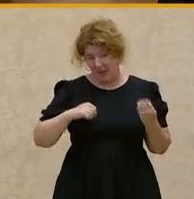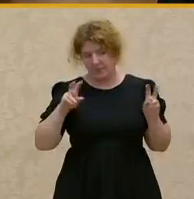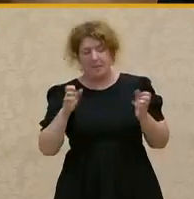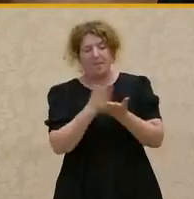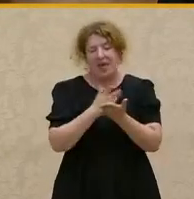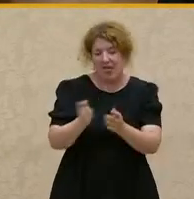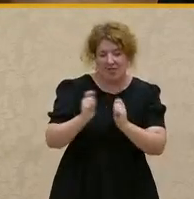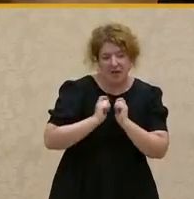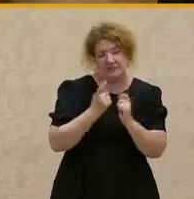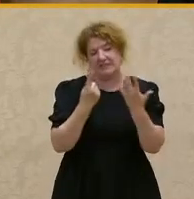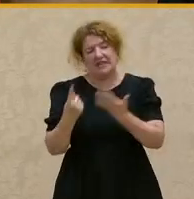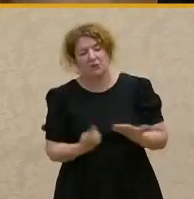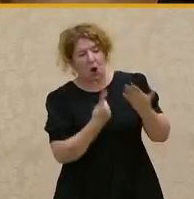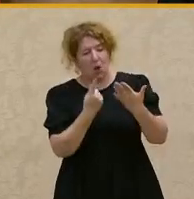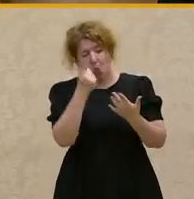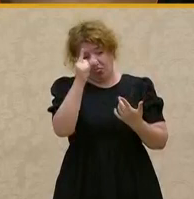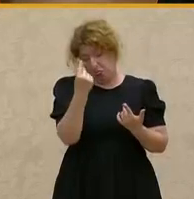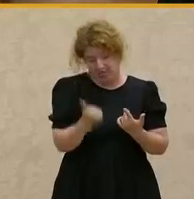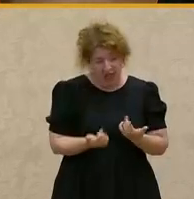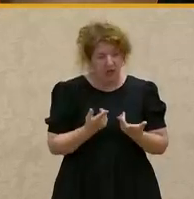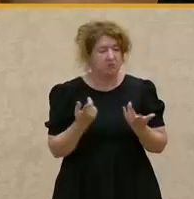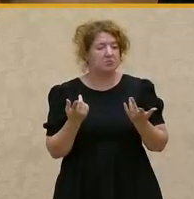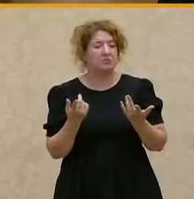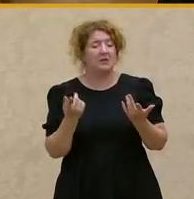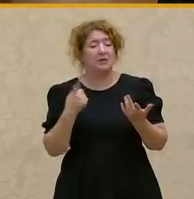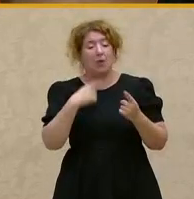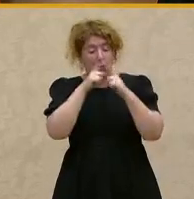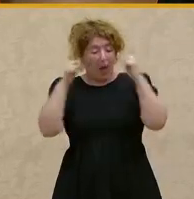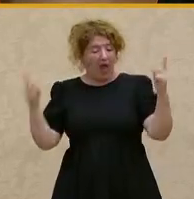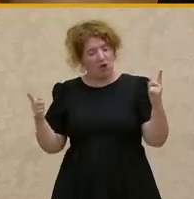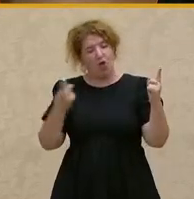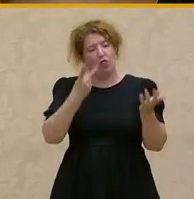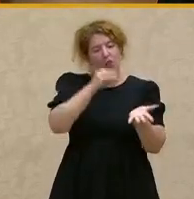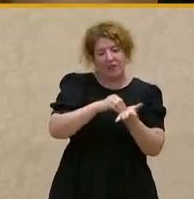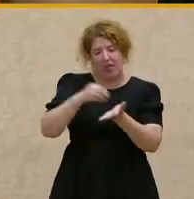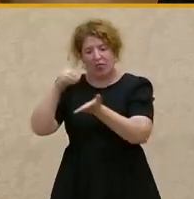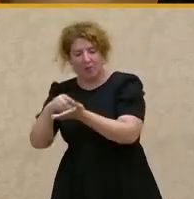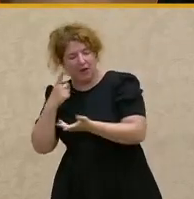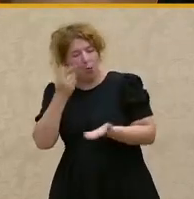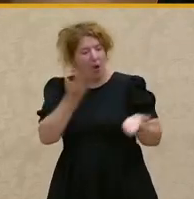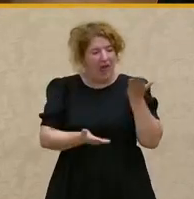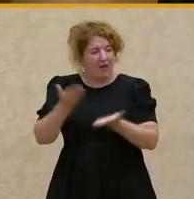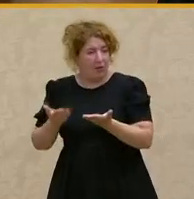si seguimos un programa de vida independiente, servicios de mediación unas seis horas al día, dos evaluaciones al año, esto no solo supondría un gasto menor sino que se obtendría una atención